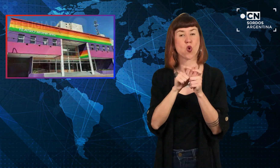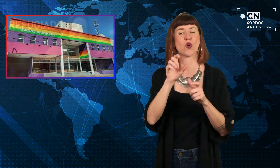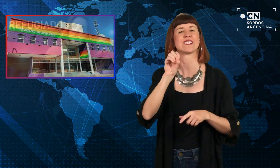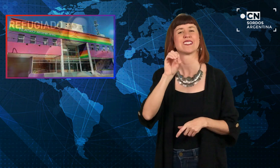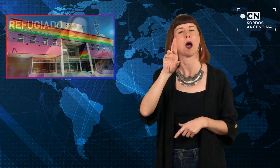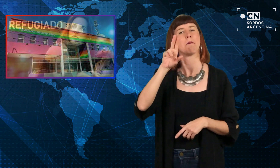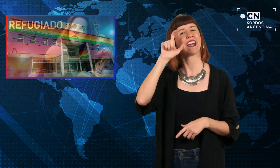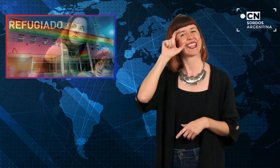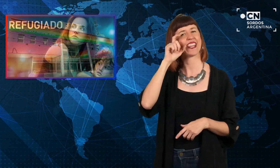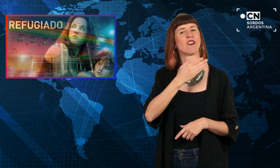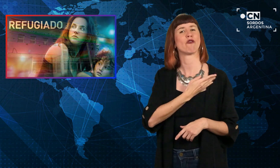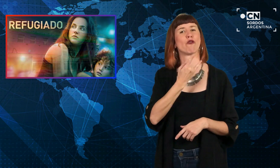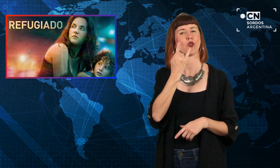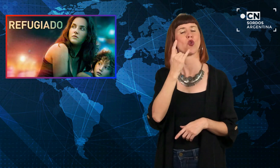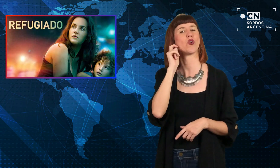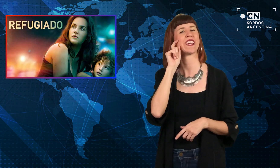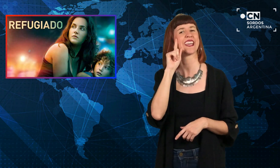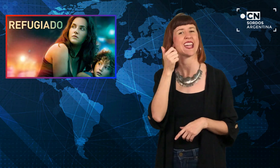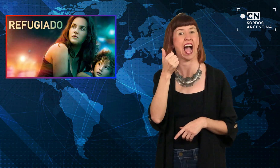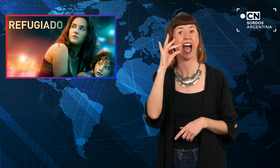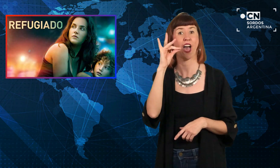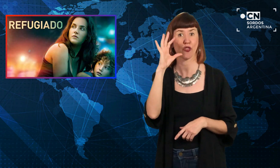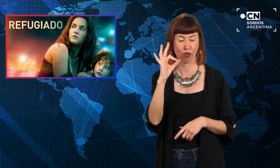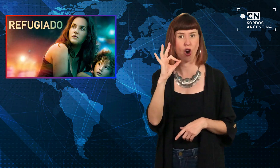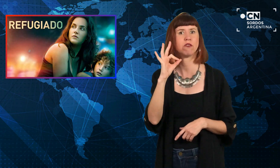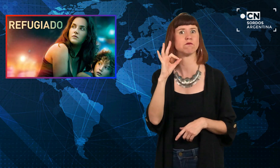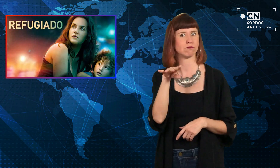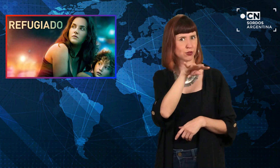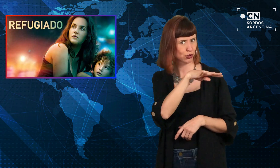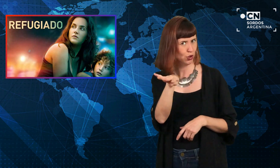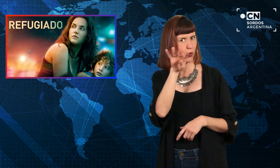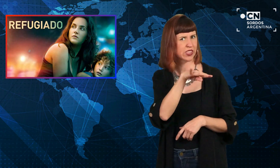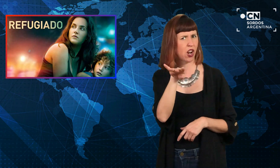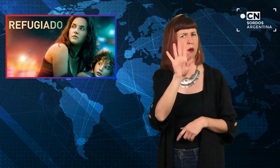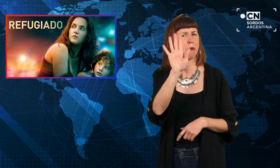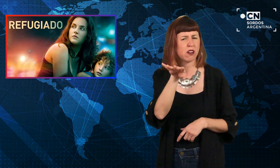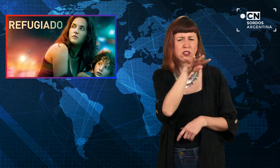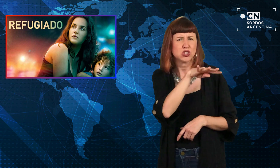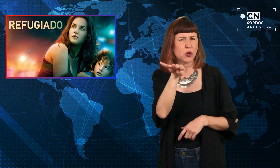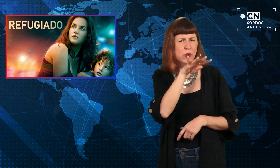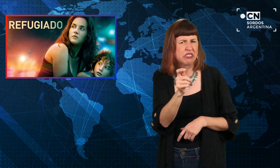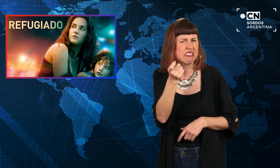la película “Refugiado”, la cual contó con subtítulos accesibles realizados